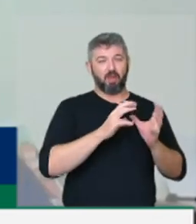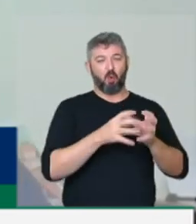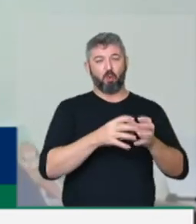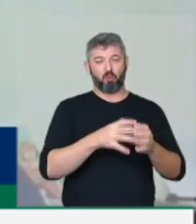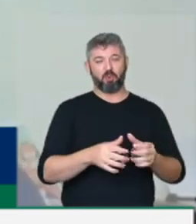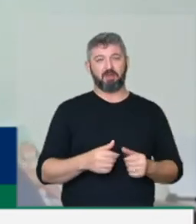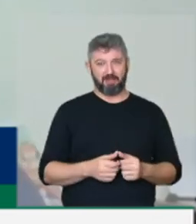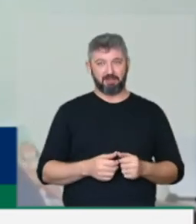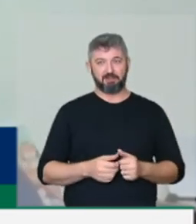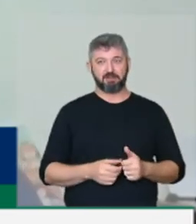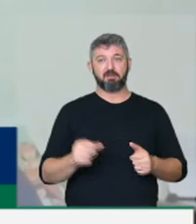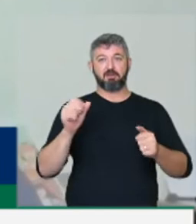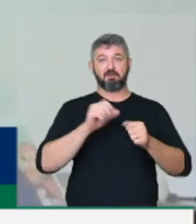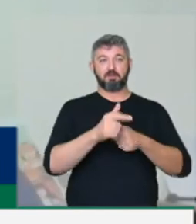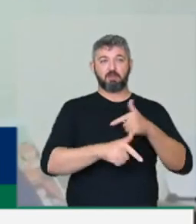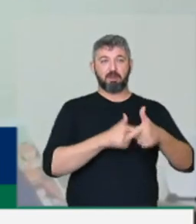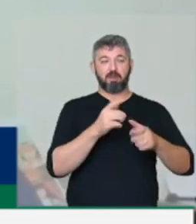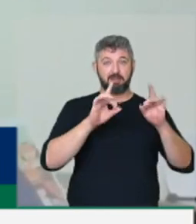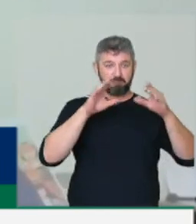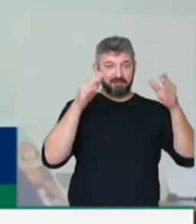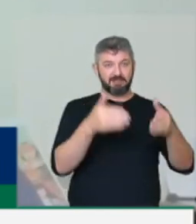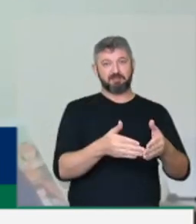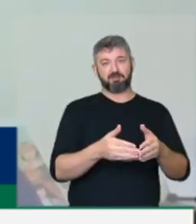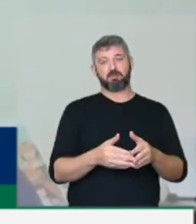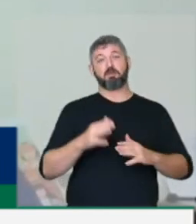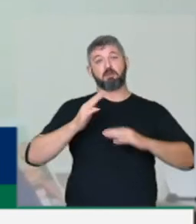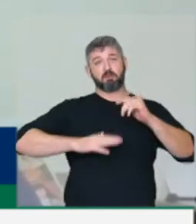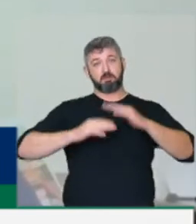ESPECÍFICO E DIFERENCIADO. PROFISSIONAIS QUE TAMBÉM ESTÃO DOANDO, SE DOANDO.... PARA LEVAR SAÚDE